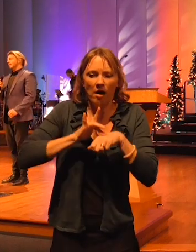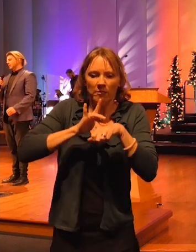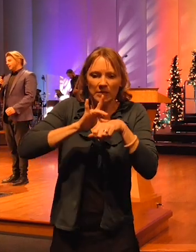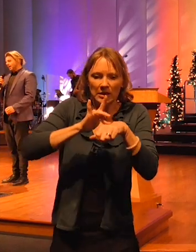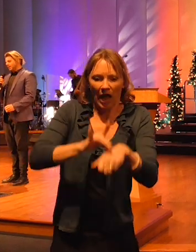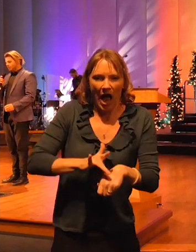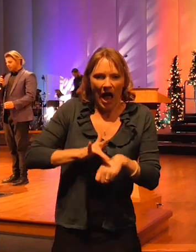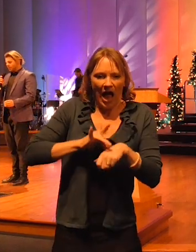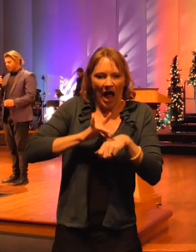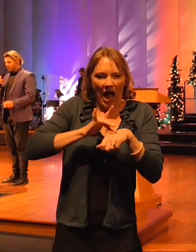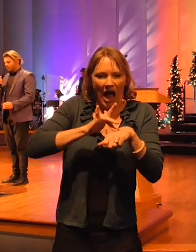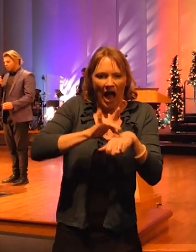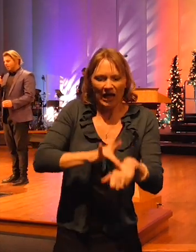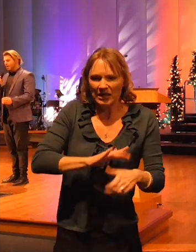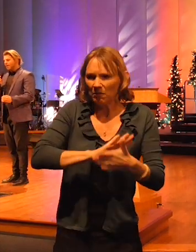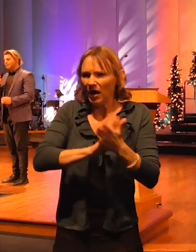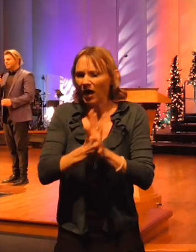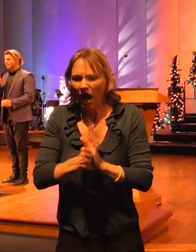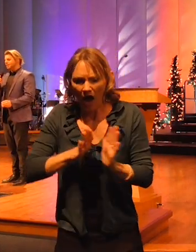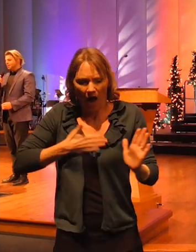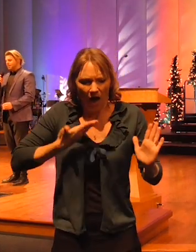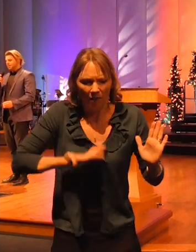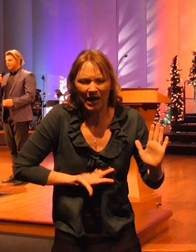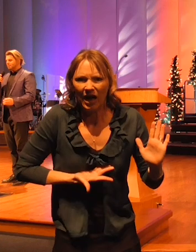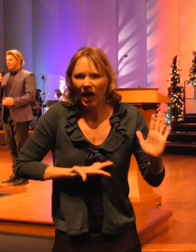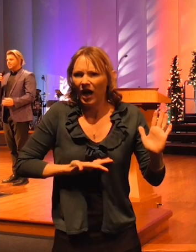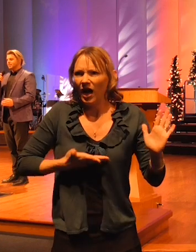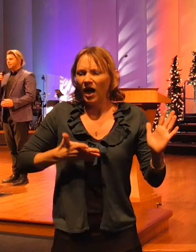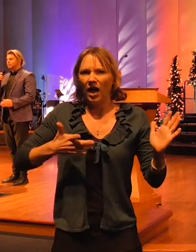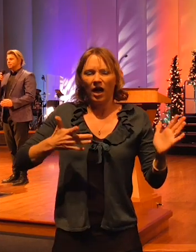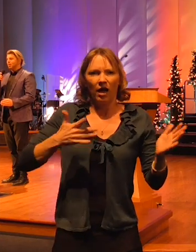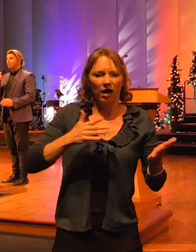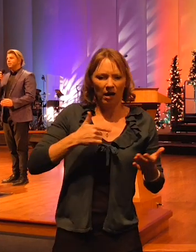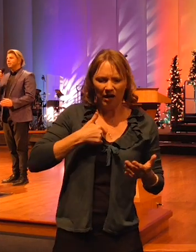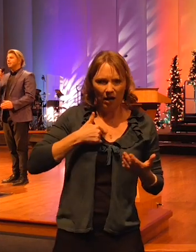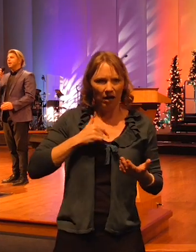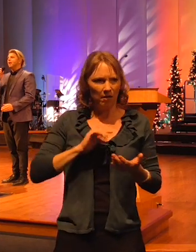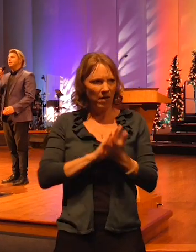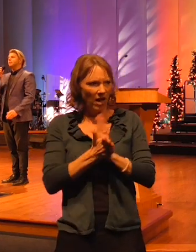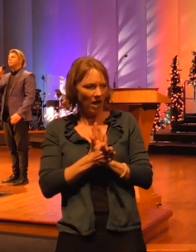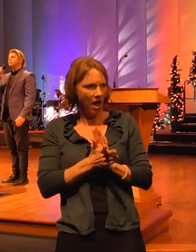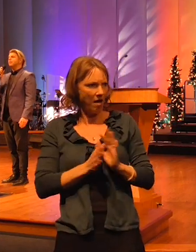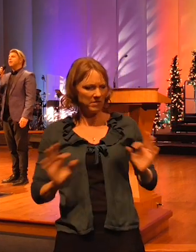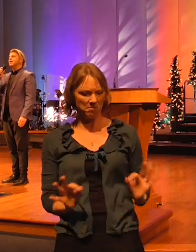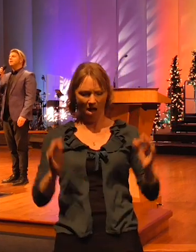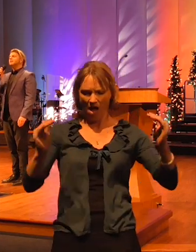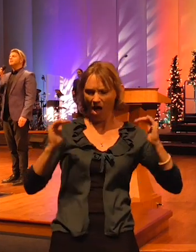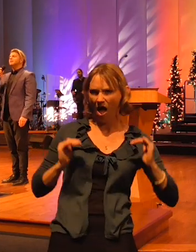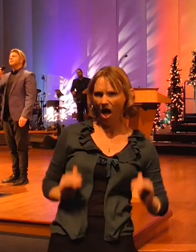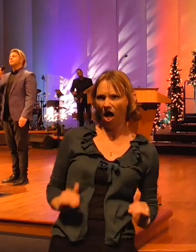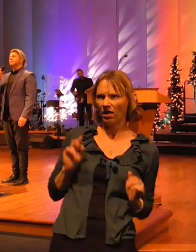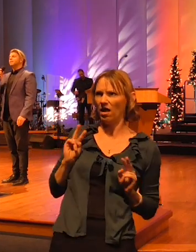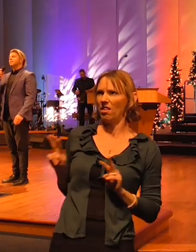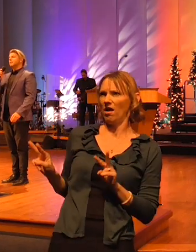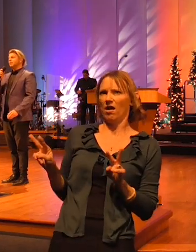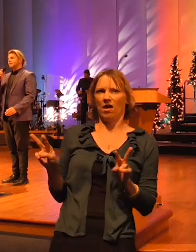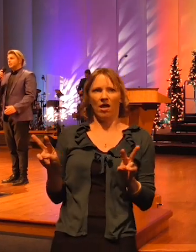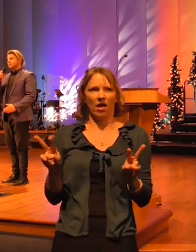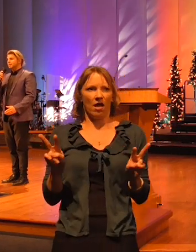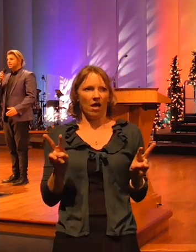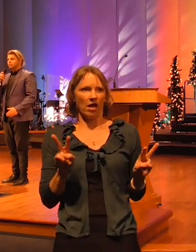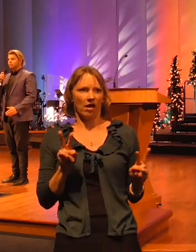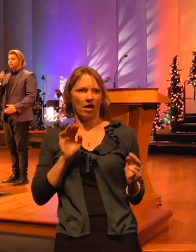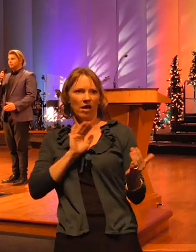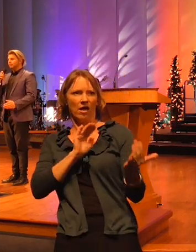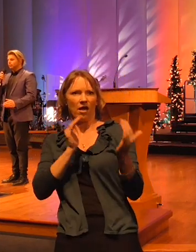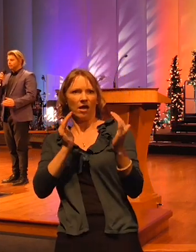angustio tanto, me hago pequeño, mirando al resto, deja poco espacio para descansar,